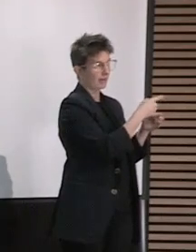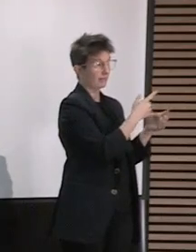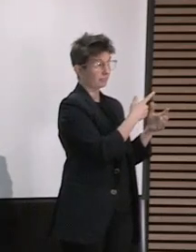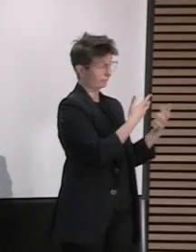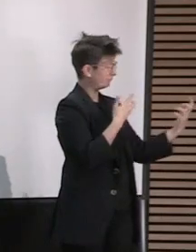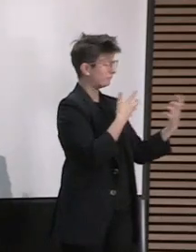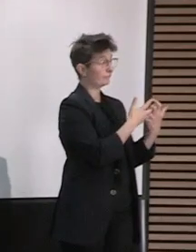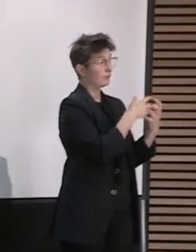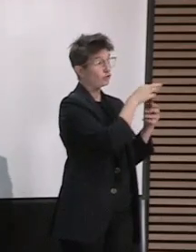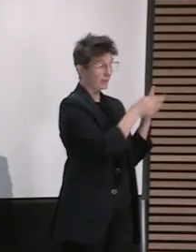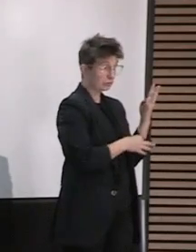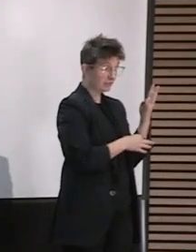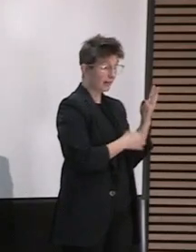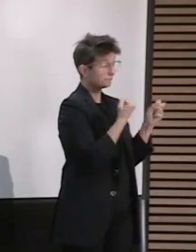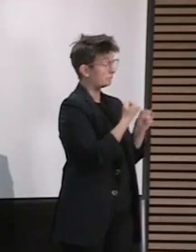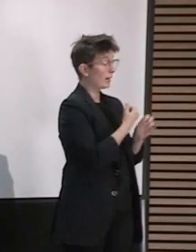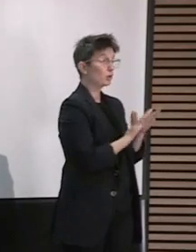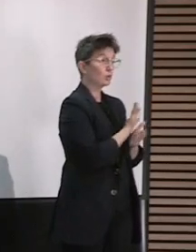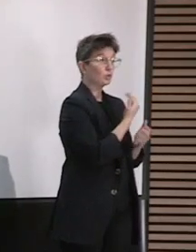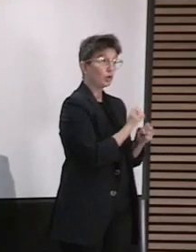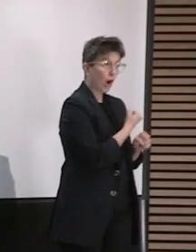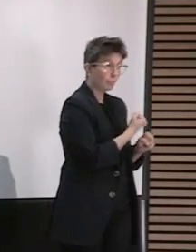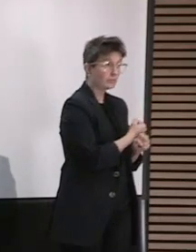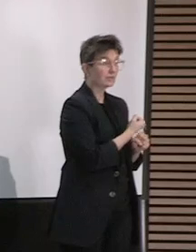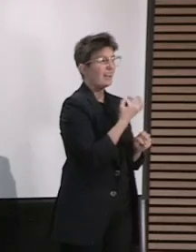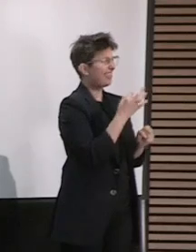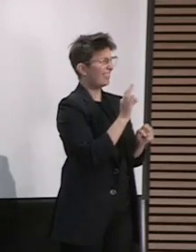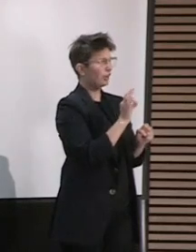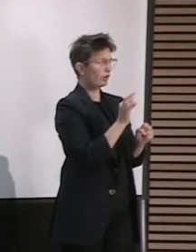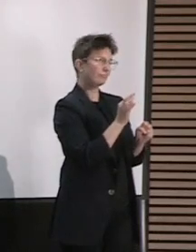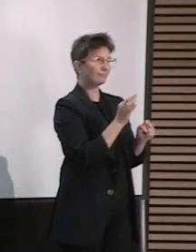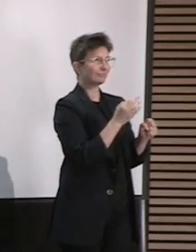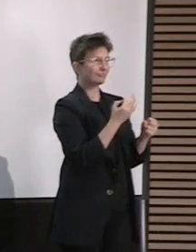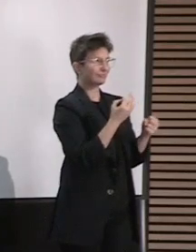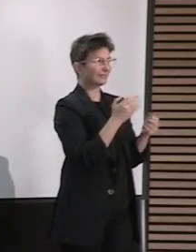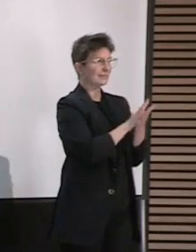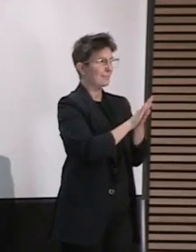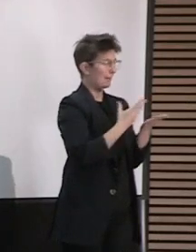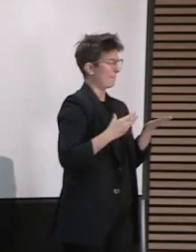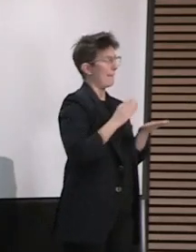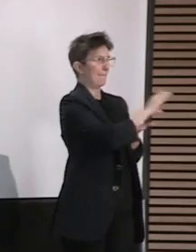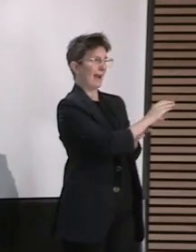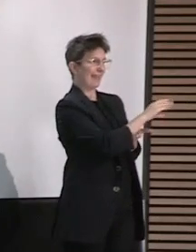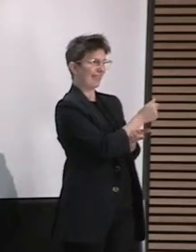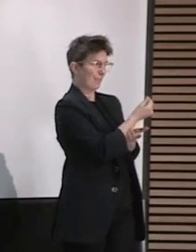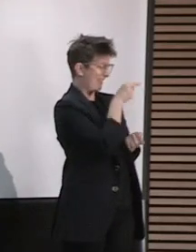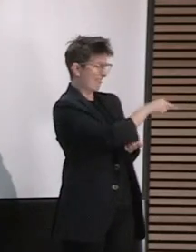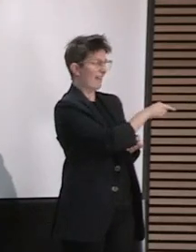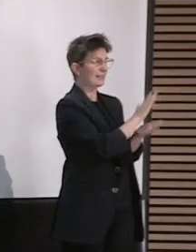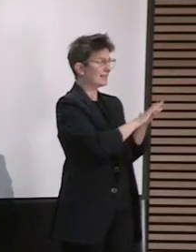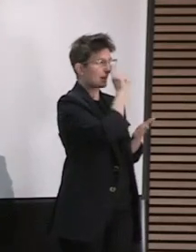nga paearu. Kei te kaha ki te